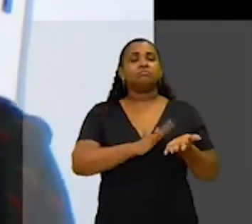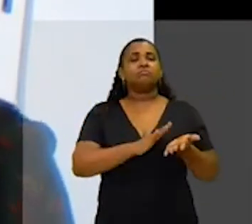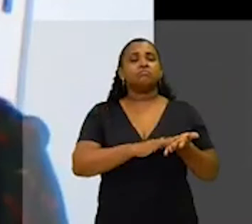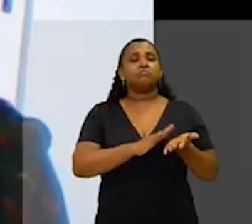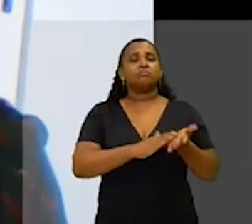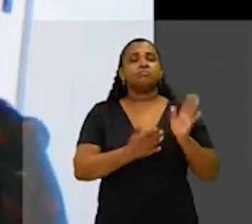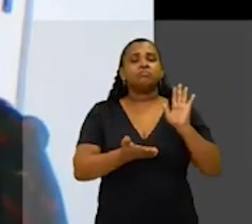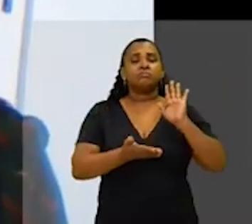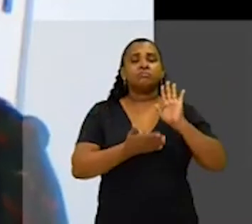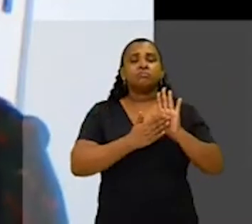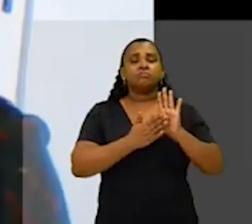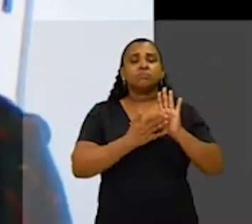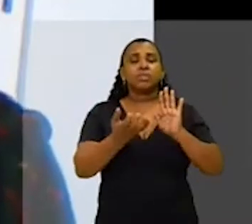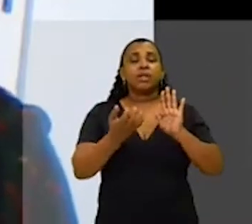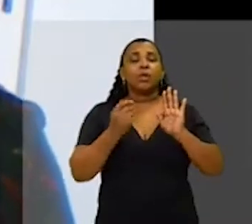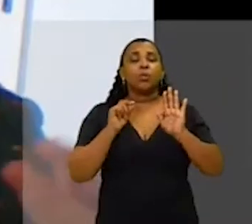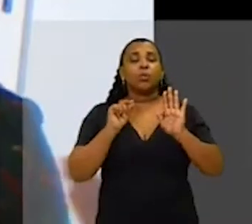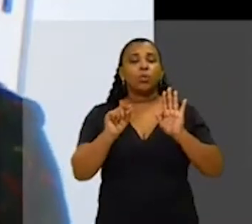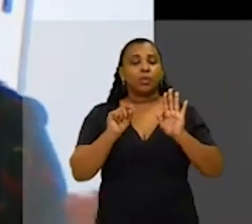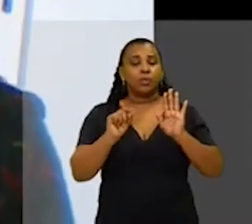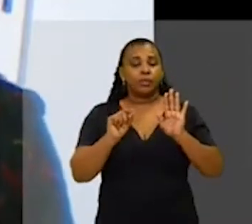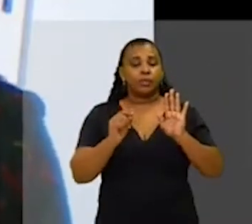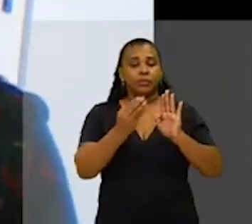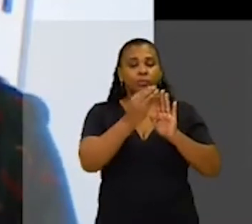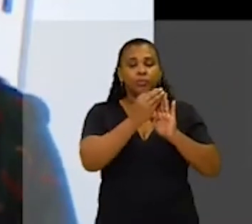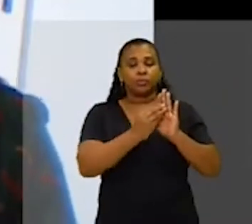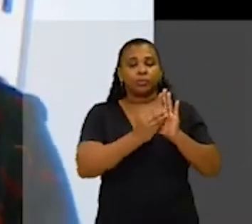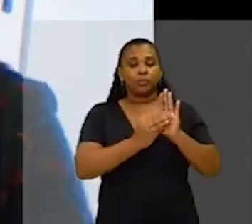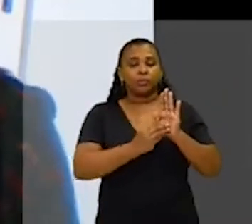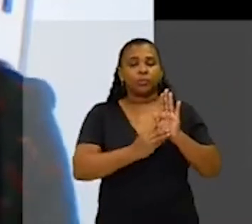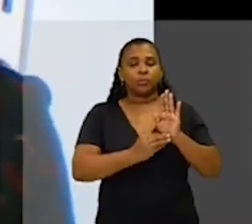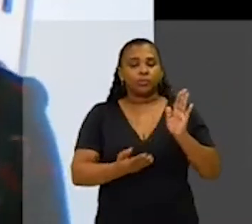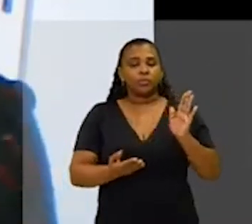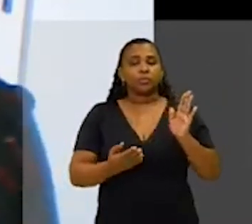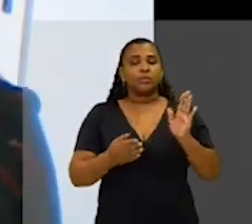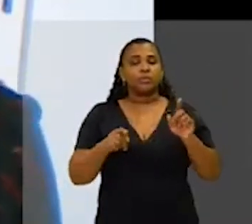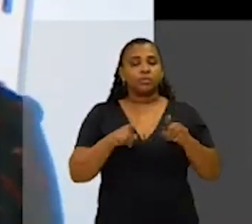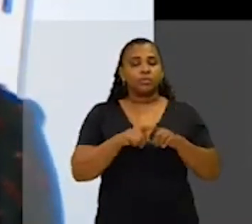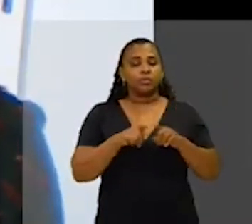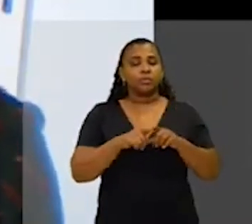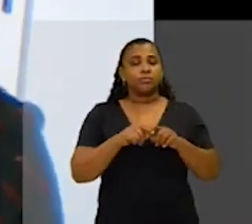internamente de 1 base corretivo ou se visão convívio e eles vão foi nessa modalidade internet